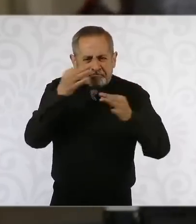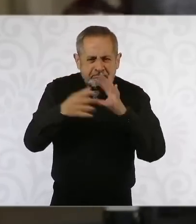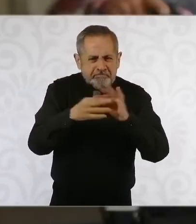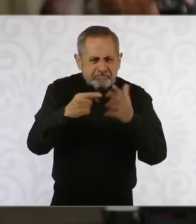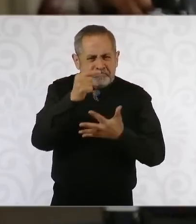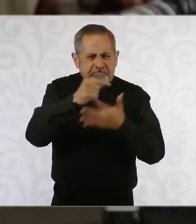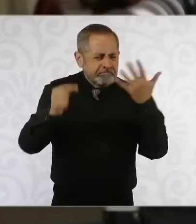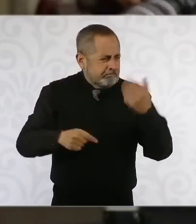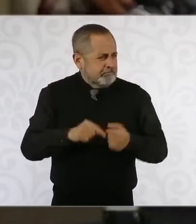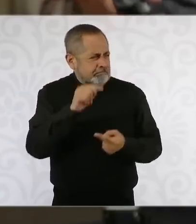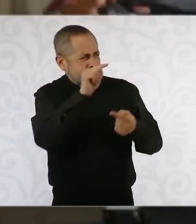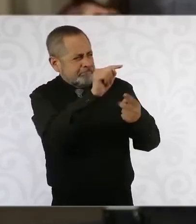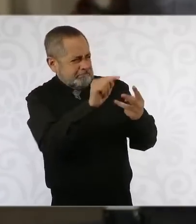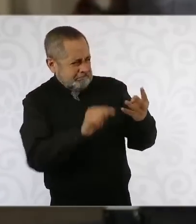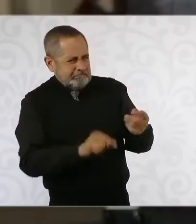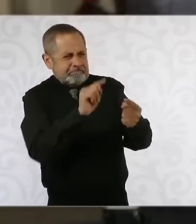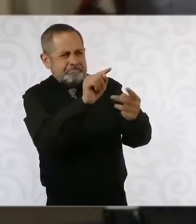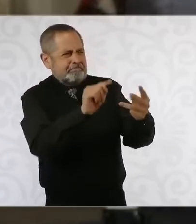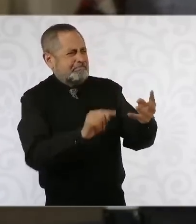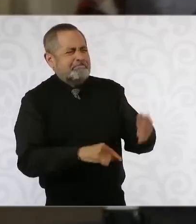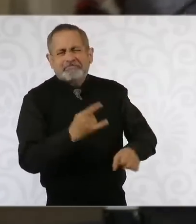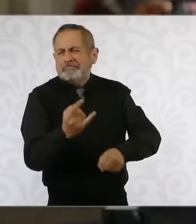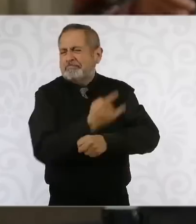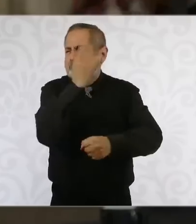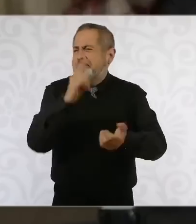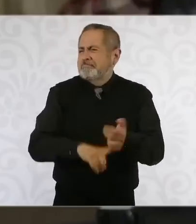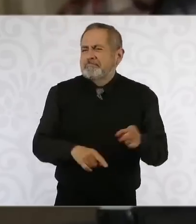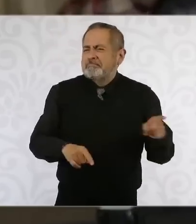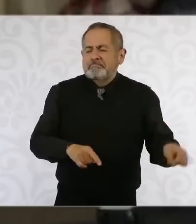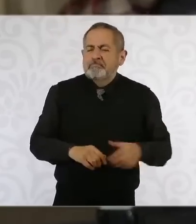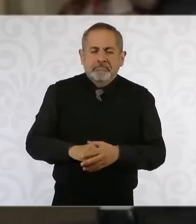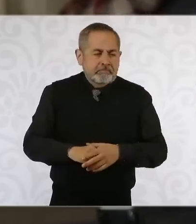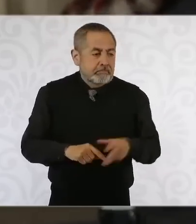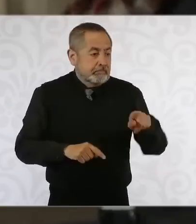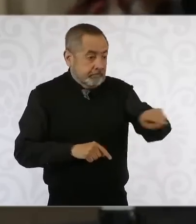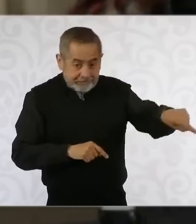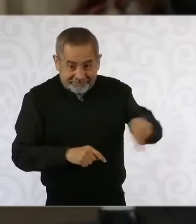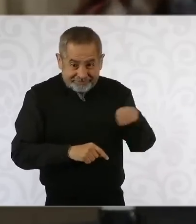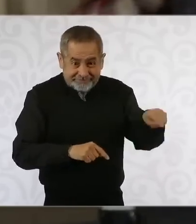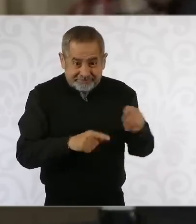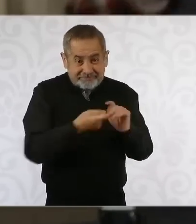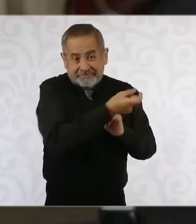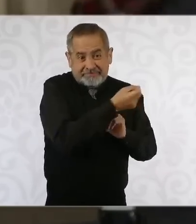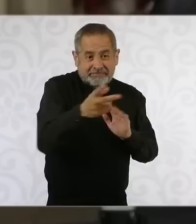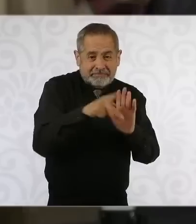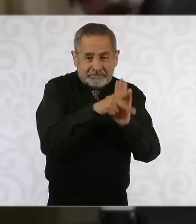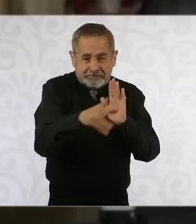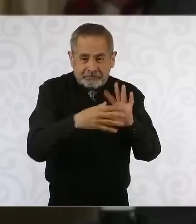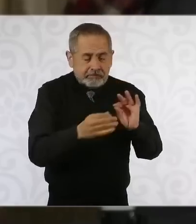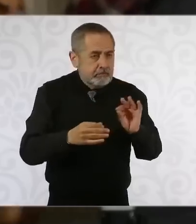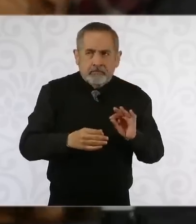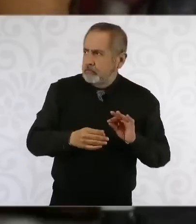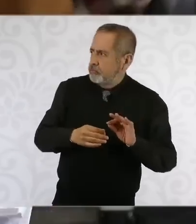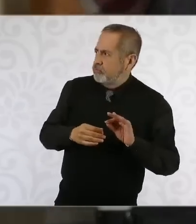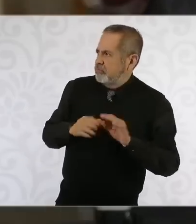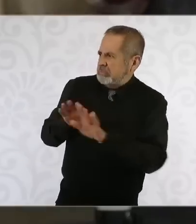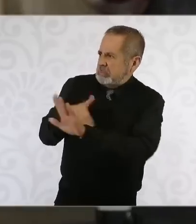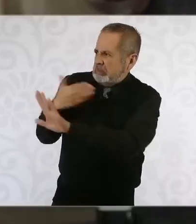una lista aquí sabemos Cuáles son que alimentan esta narrativa de eh de que no se está haciendo